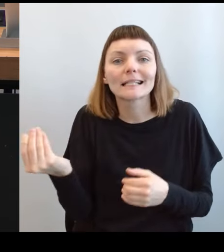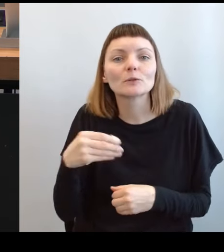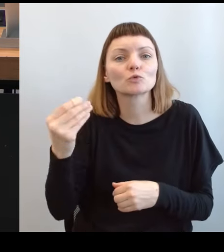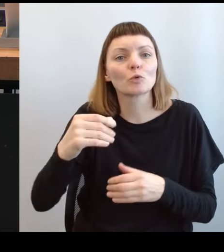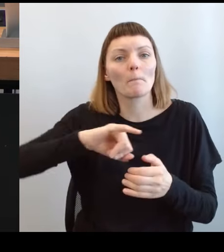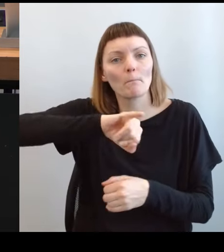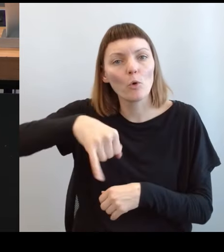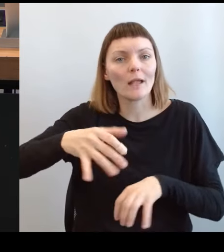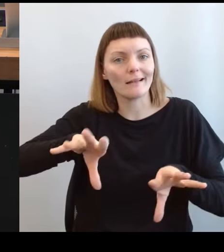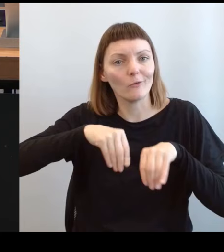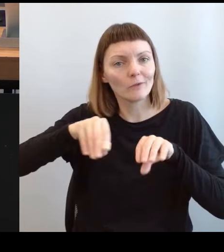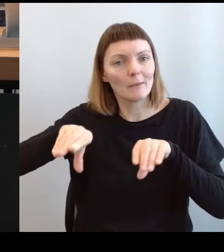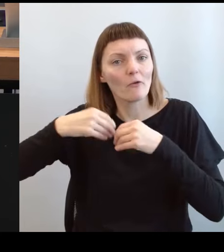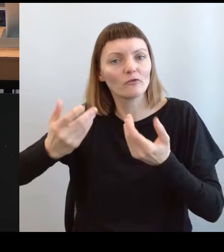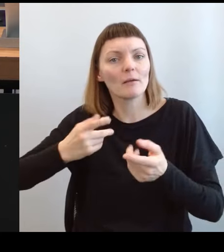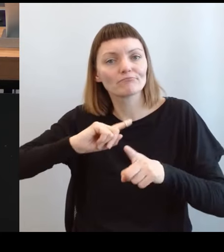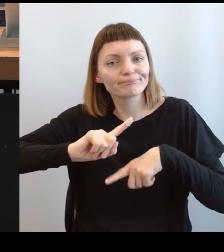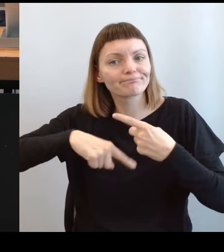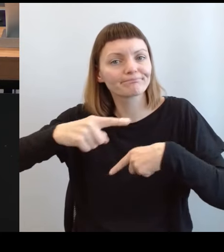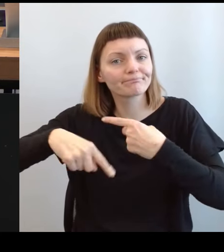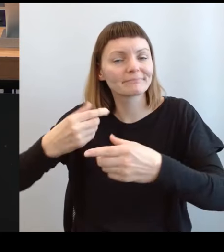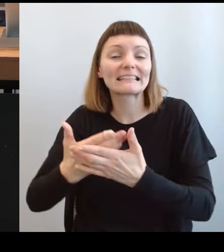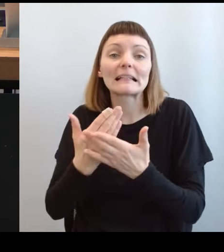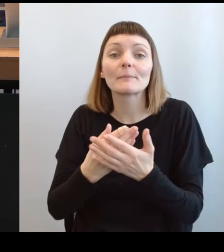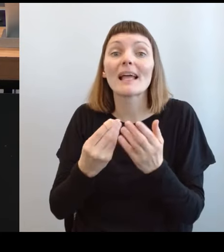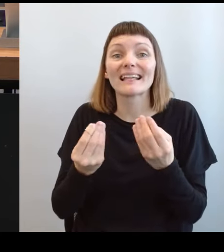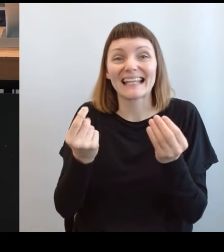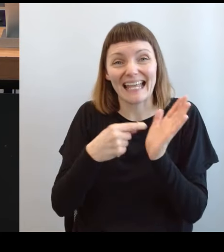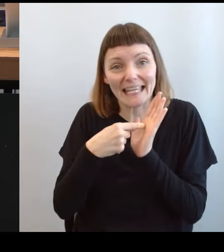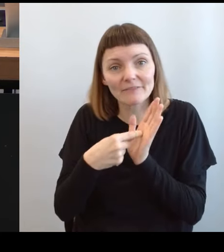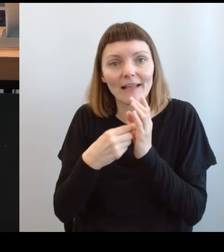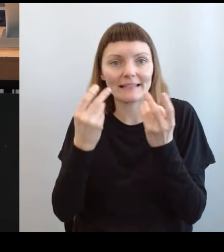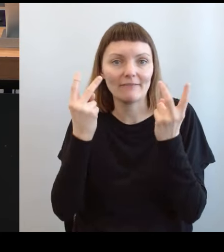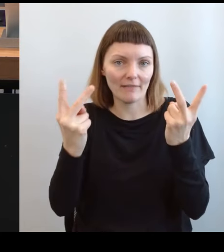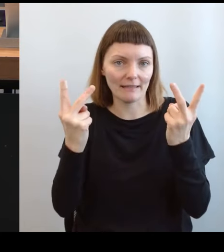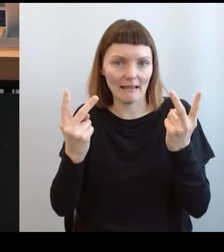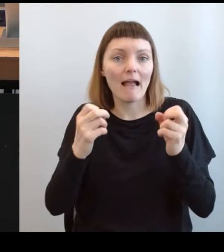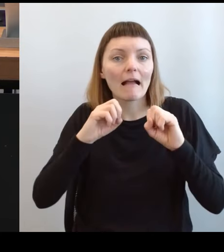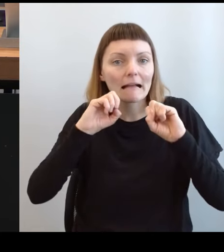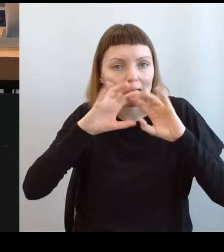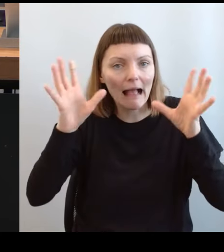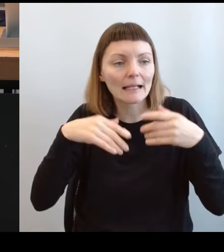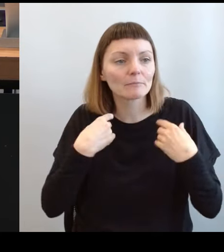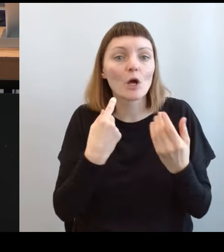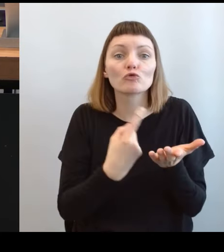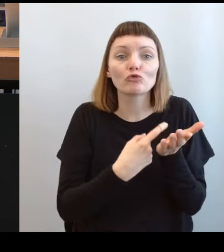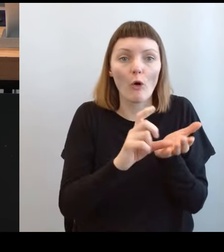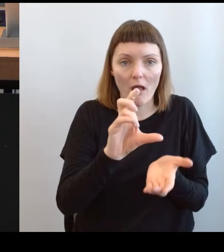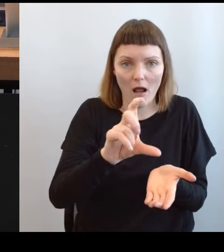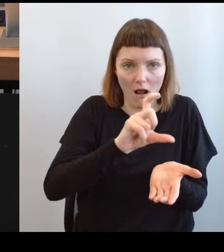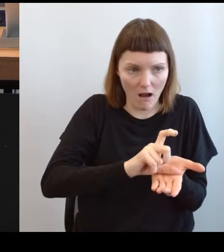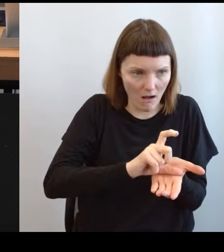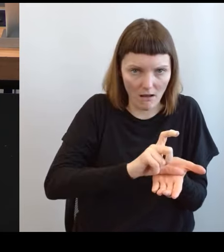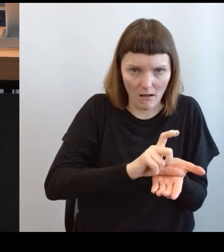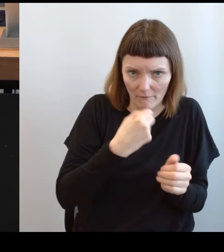hinzuweisen, dass es sehr wohl einen Handlungsspielraum gibt, was man mit Mehreinnahmen tut, hat der Finanzsenator vorhin ja auch ausgeführt